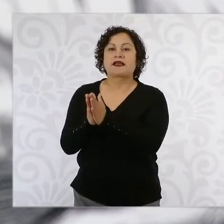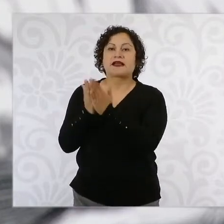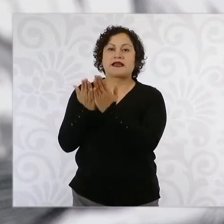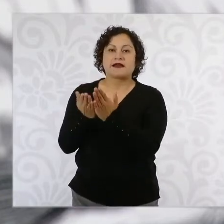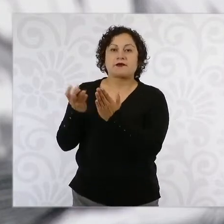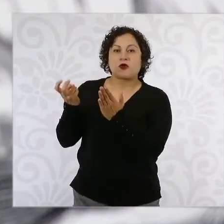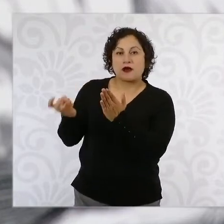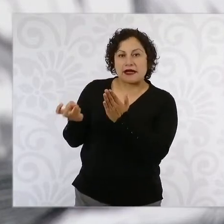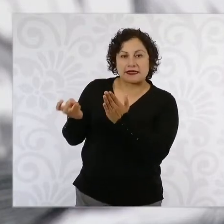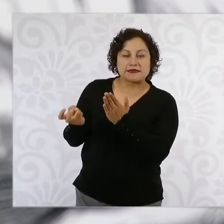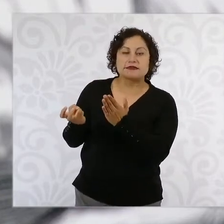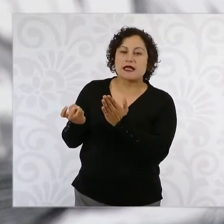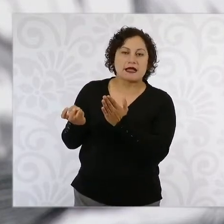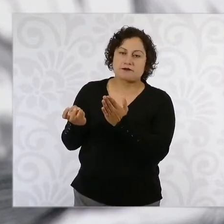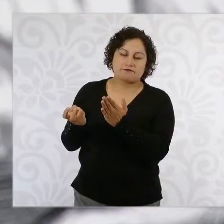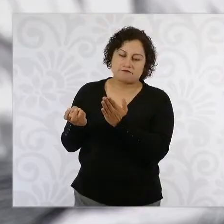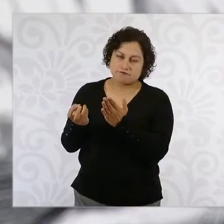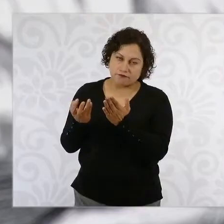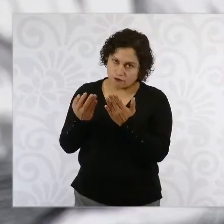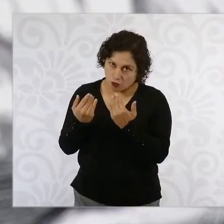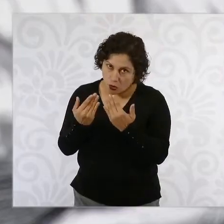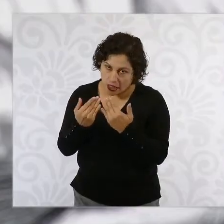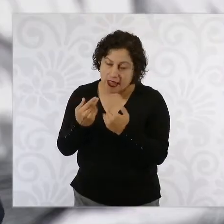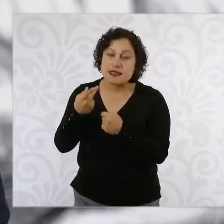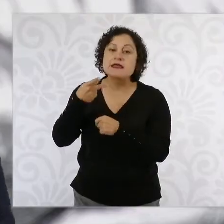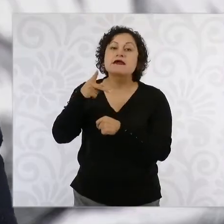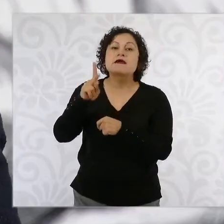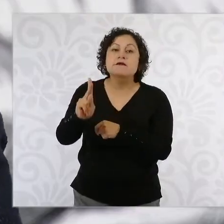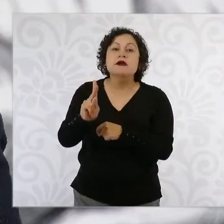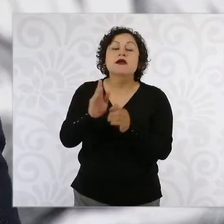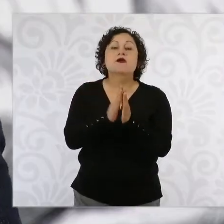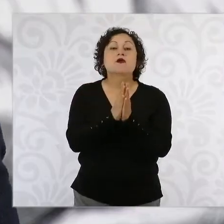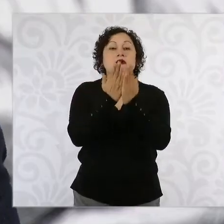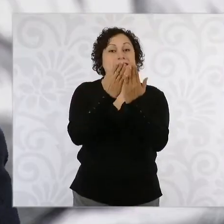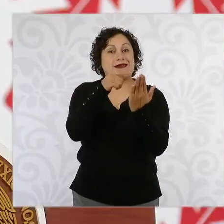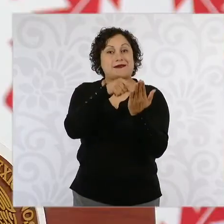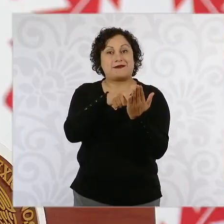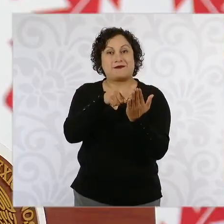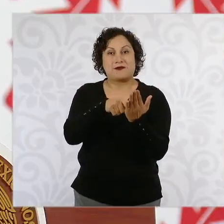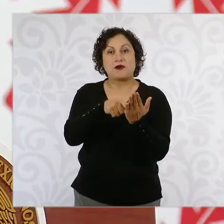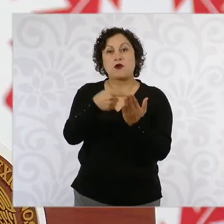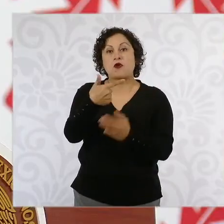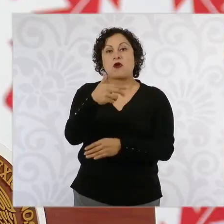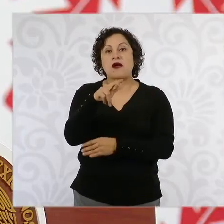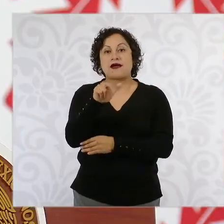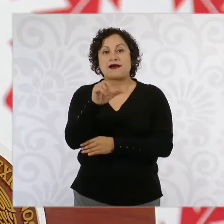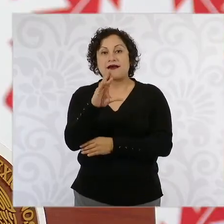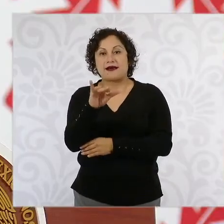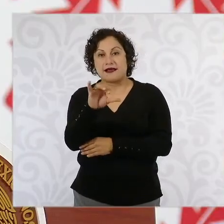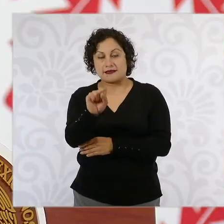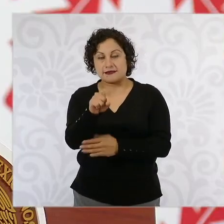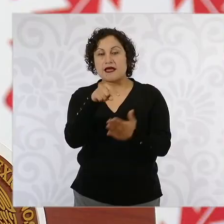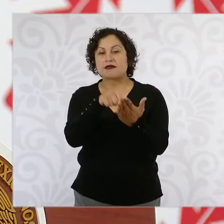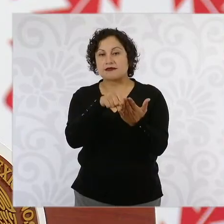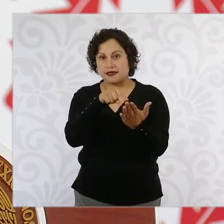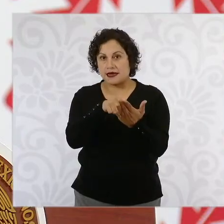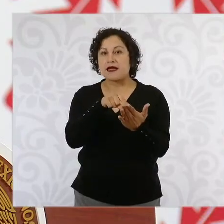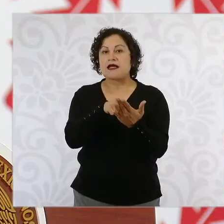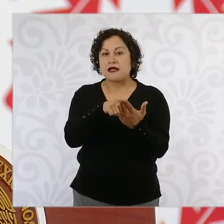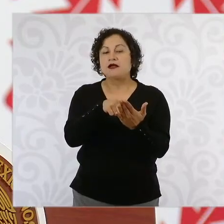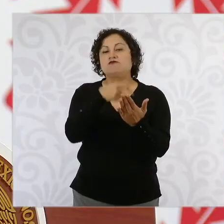el presidente Hace un un análisis y un recuento de lo que significó el foba proa y después se